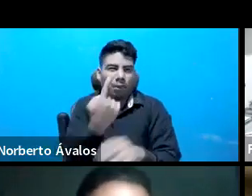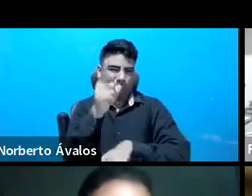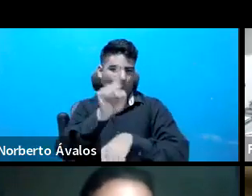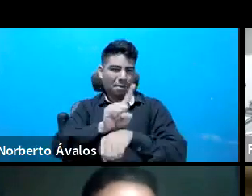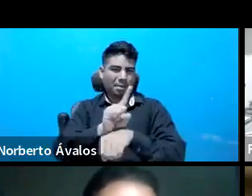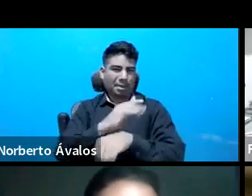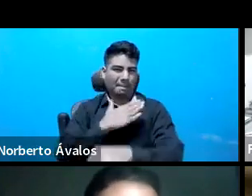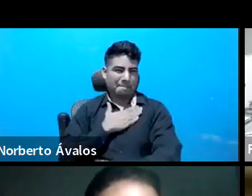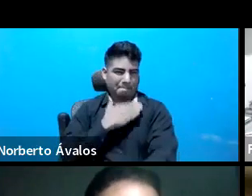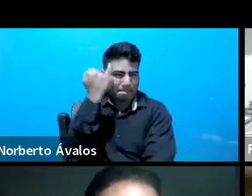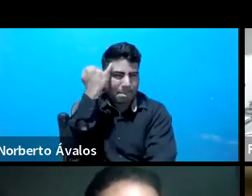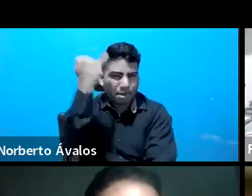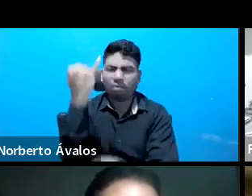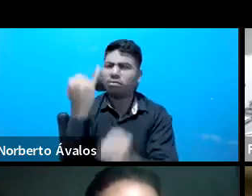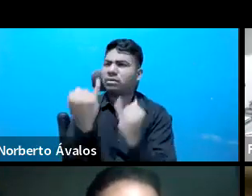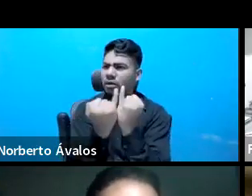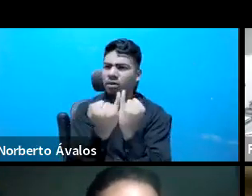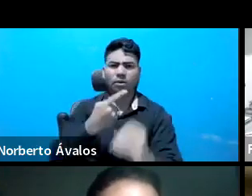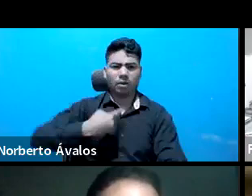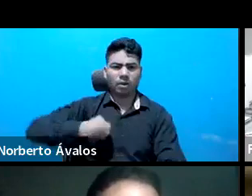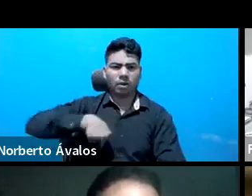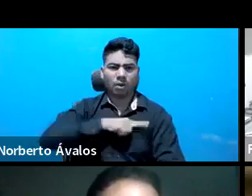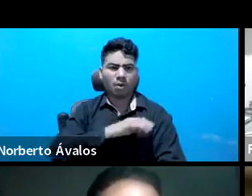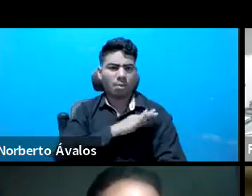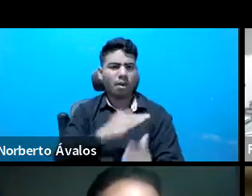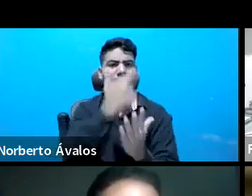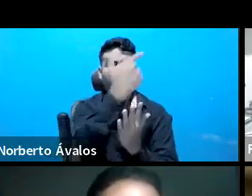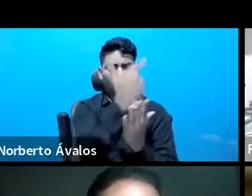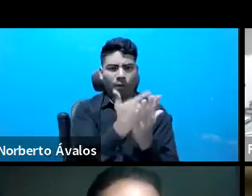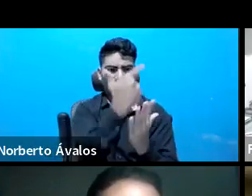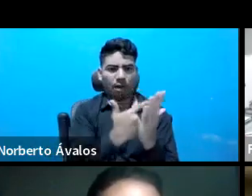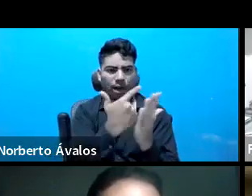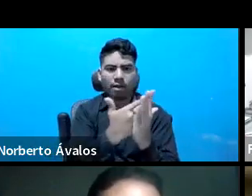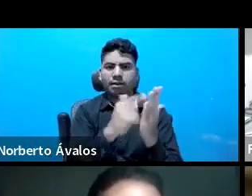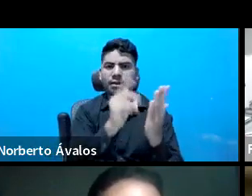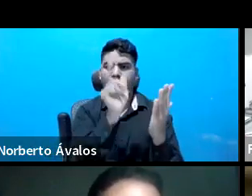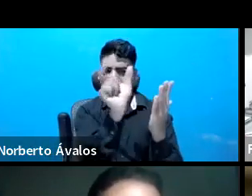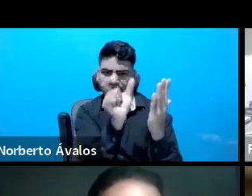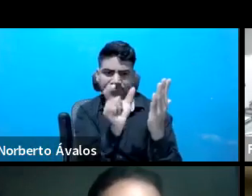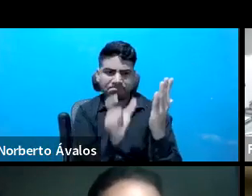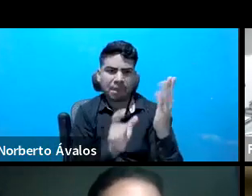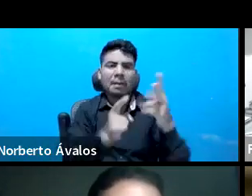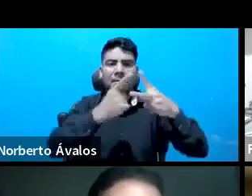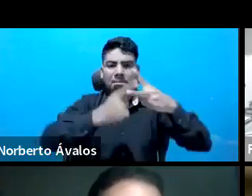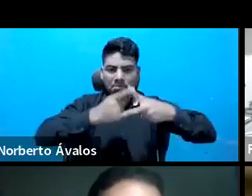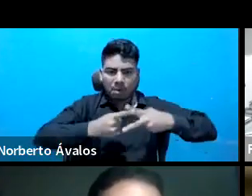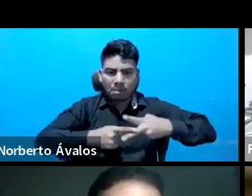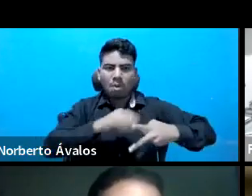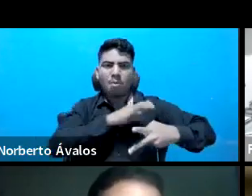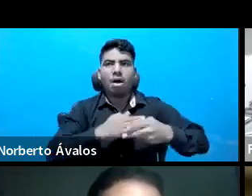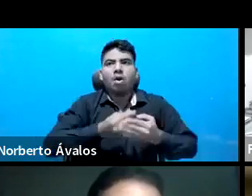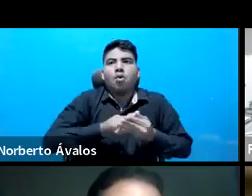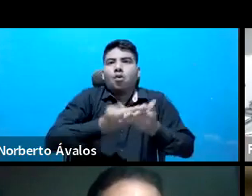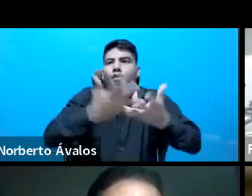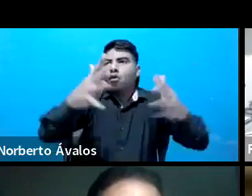onces alguna vez se me ocurrió que entonces nosotros también podríamos hacer una hacer una lista de vocabulario matemático que matemático que fuera un poco universal